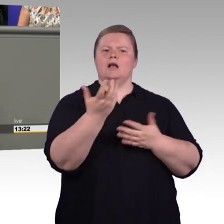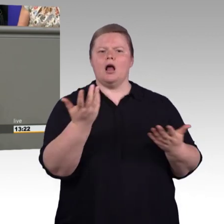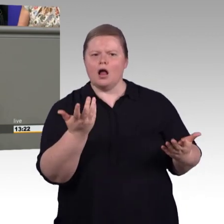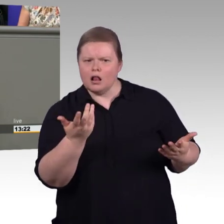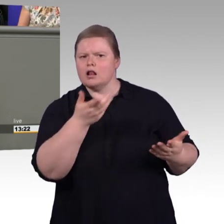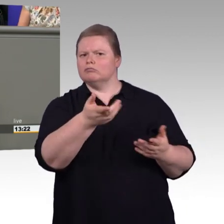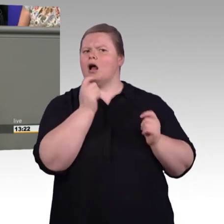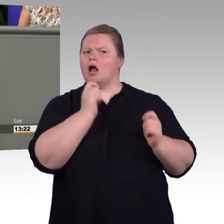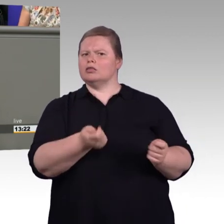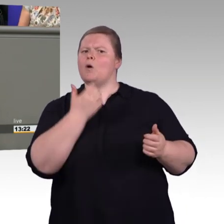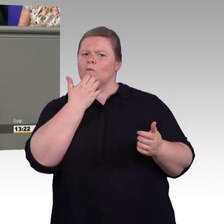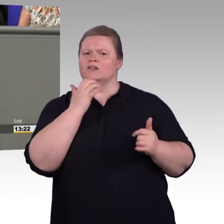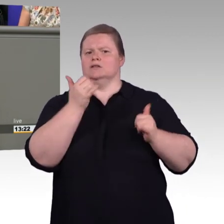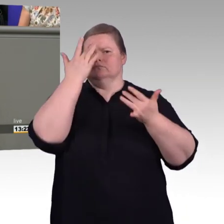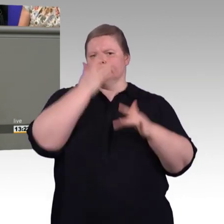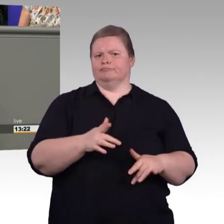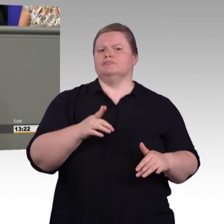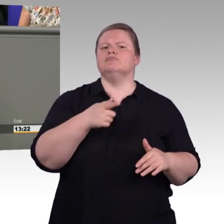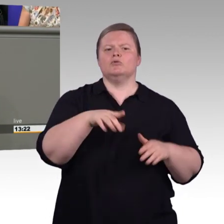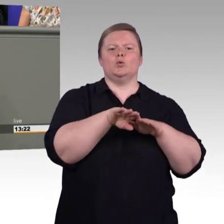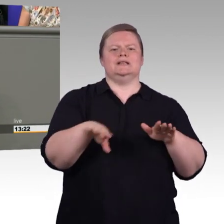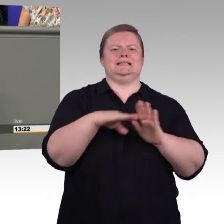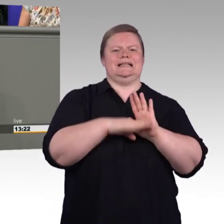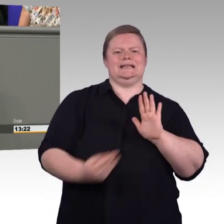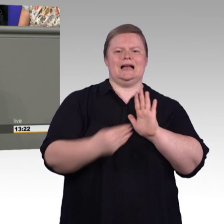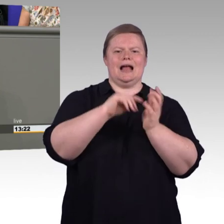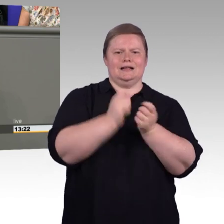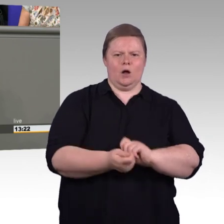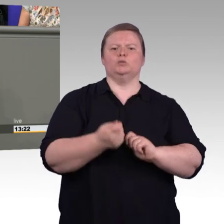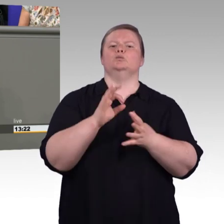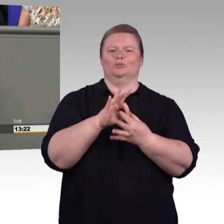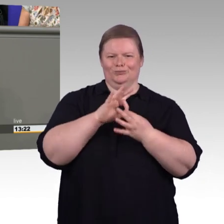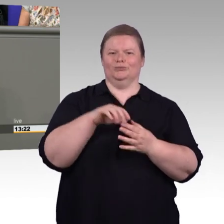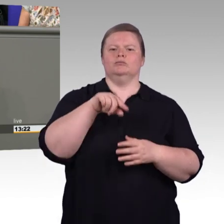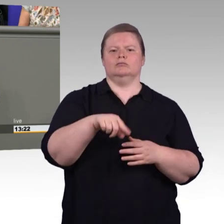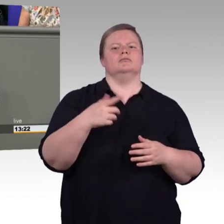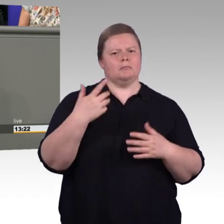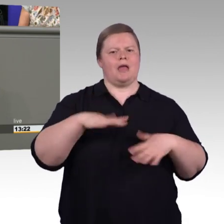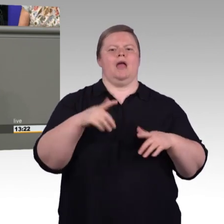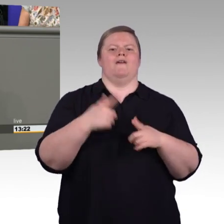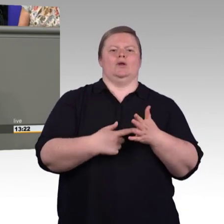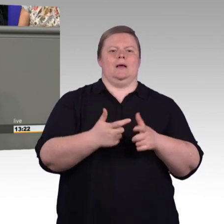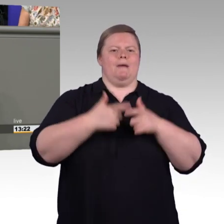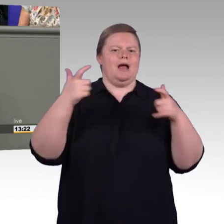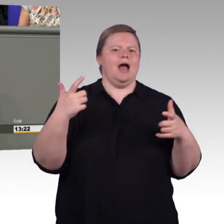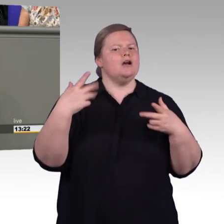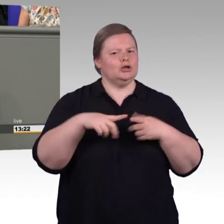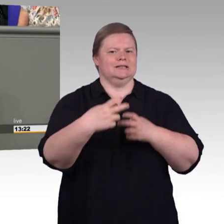Sie sind dort jedoch nur so genannte Objekte. Wenn es nämlich heißt Pflege und Erziehung der Kinder